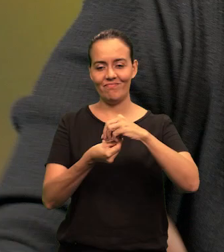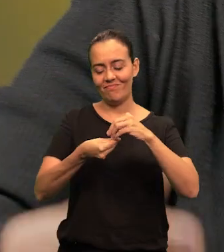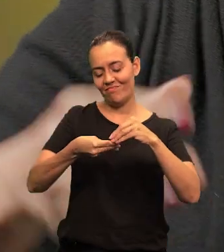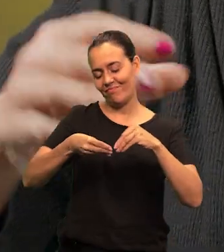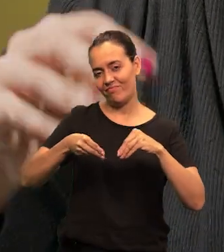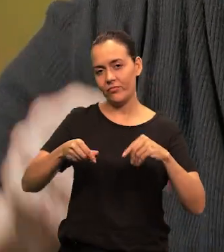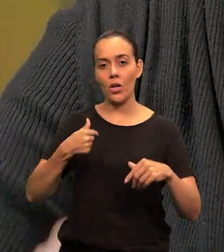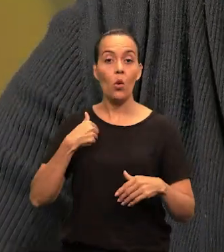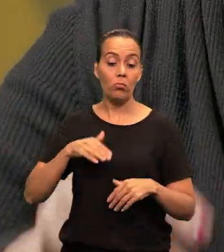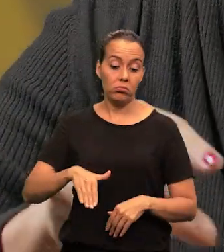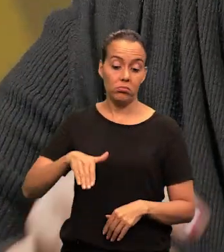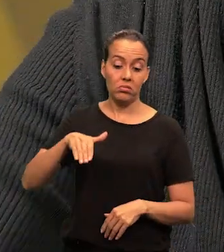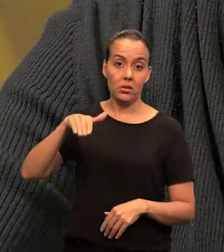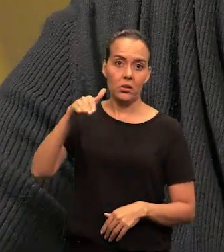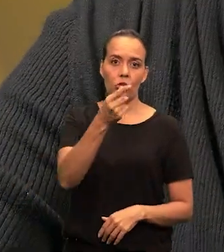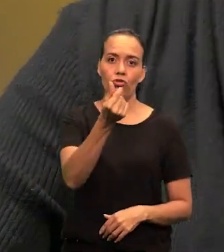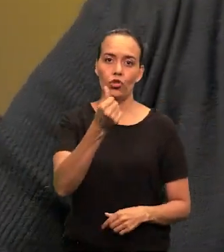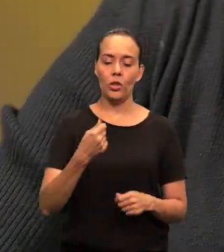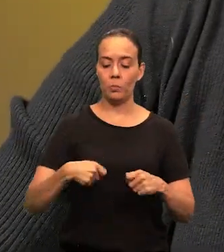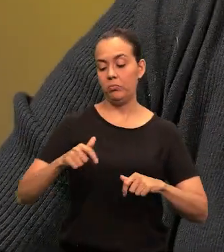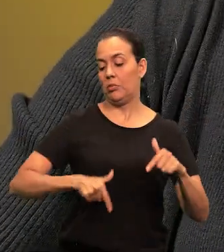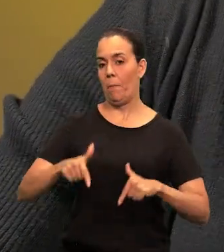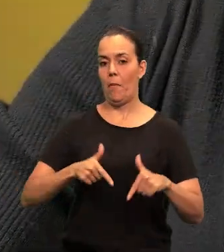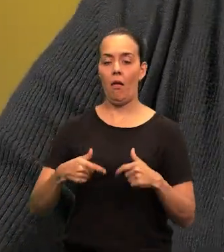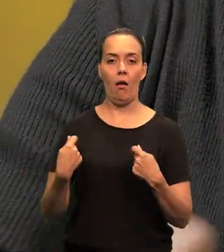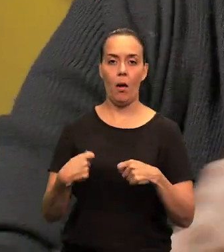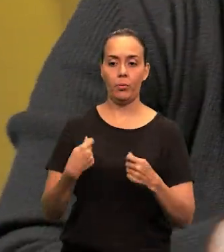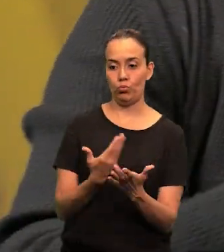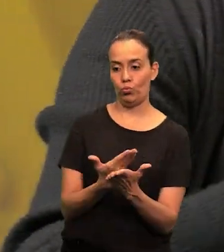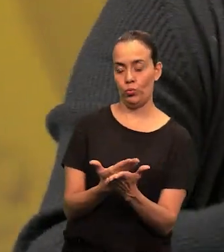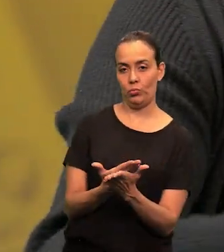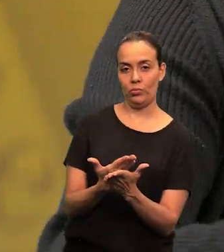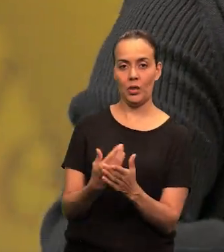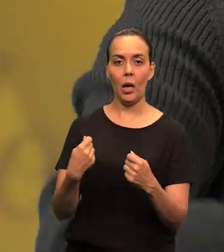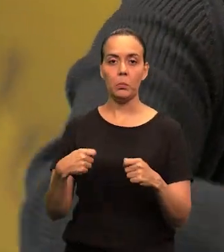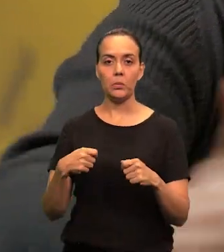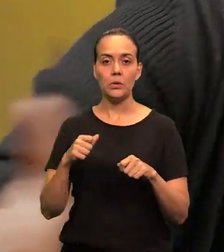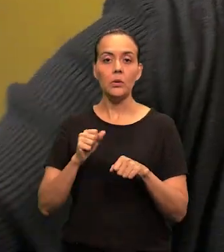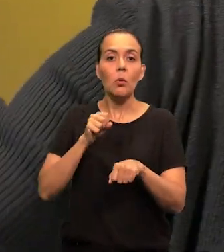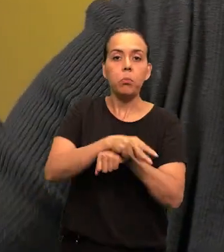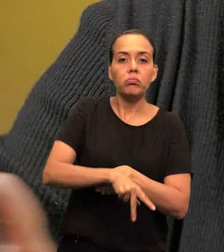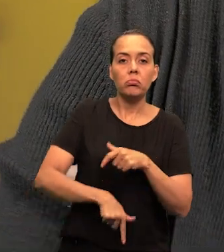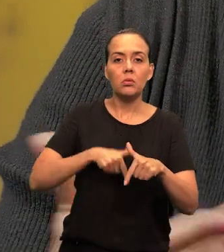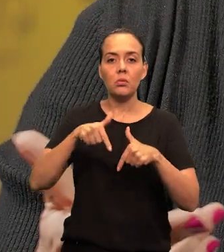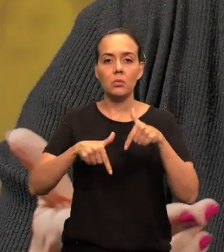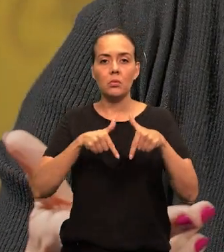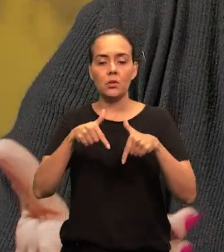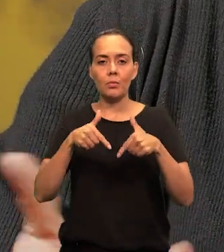Então, eu tenho que crescer para ter dinheiro, eu tenho que ter um emprego eu estudo para estar inserido no mercado,